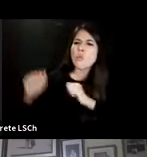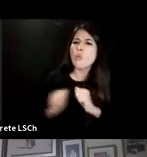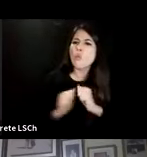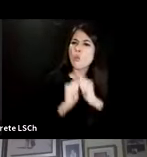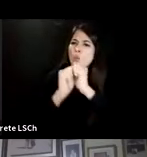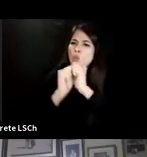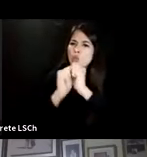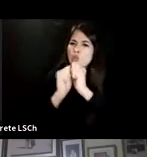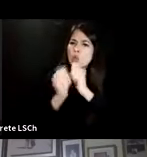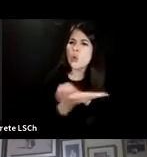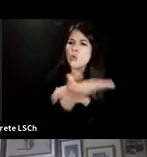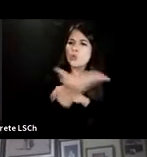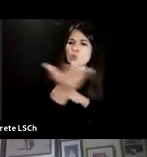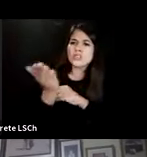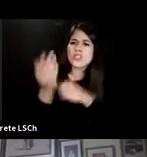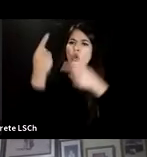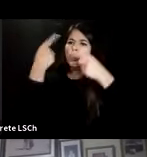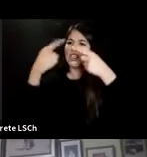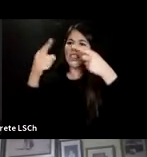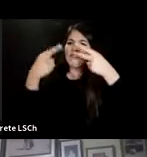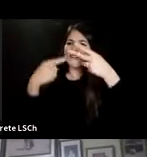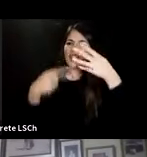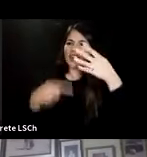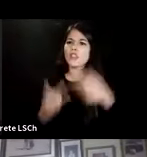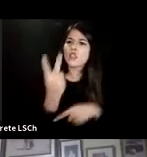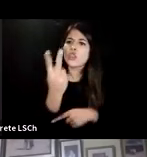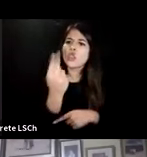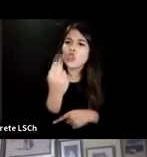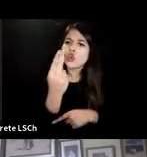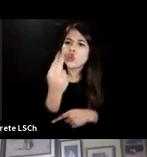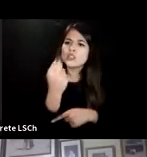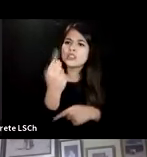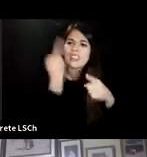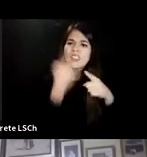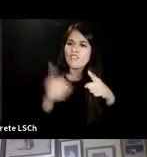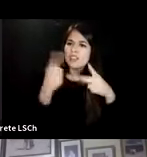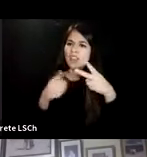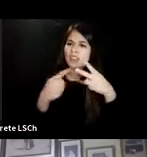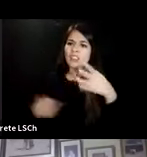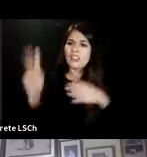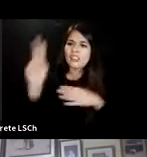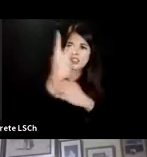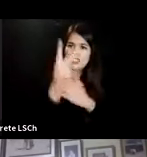una serie de doce diversas disciplinas artísticas. Esperamos que disfruten